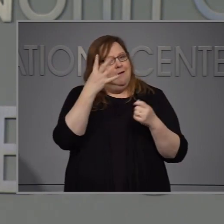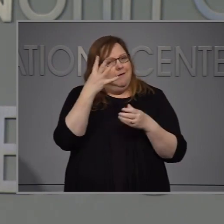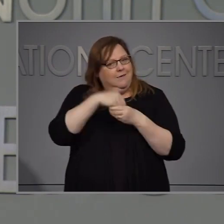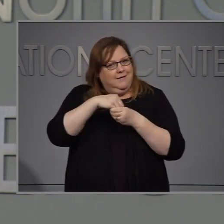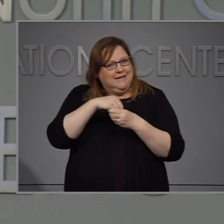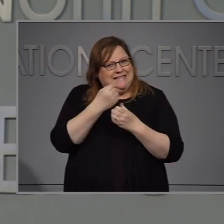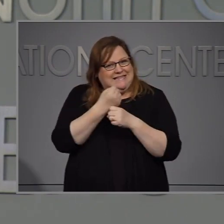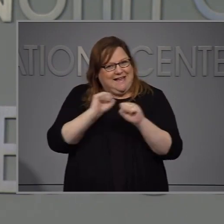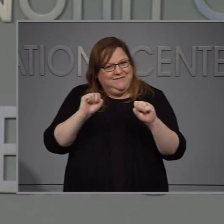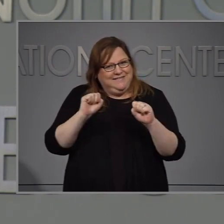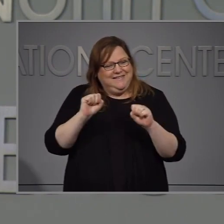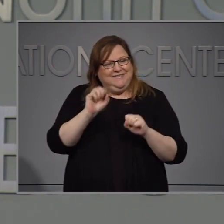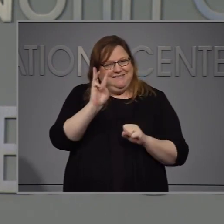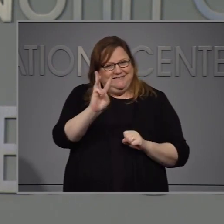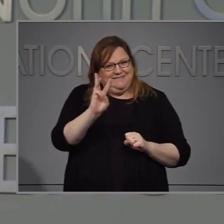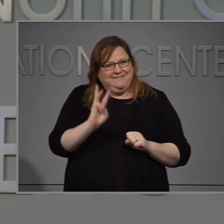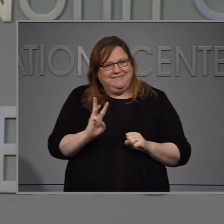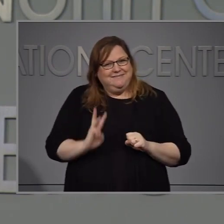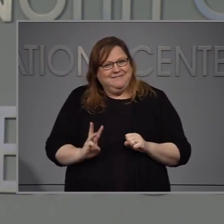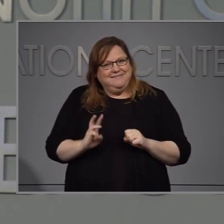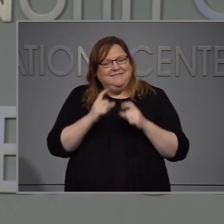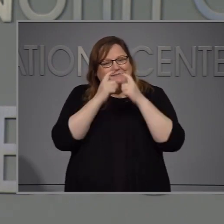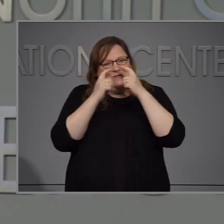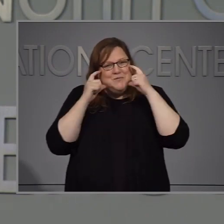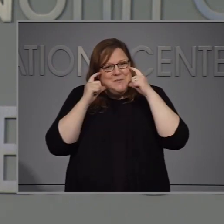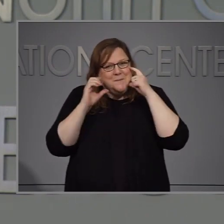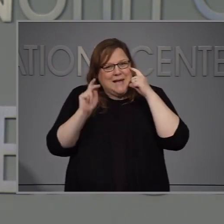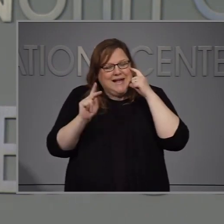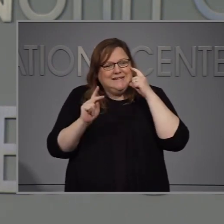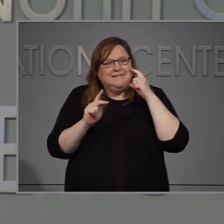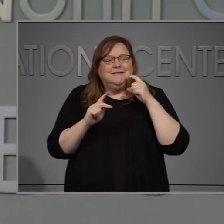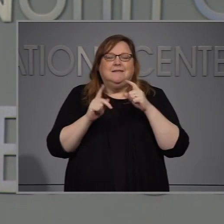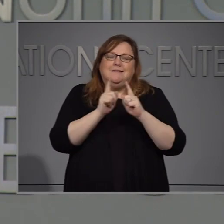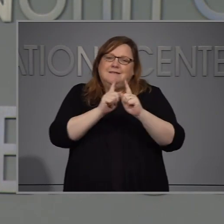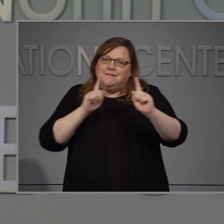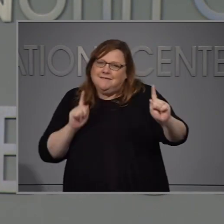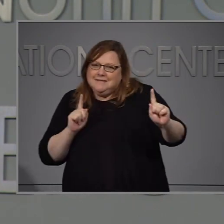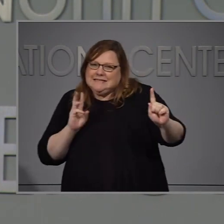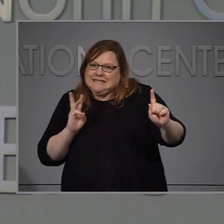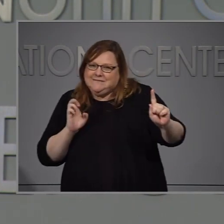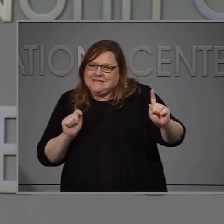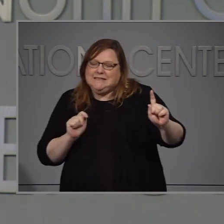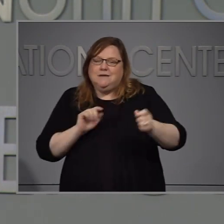este es distanciarse a seis pies, lavarse las lavas las manos frecuentemente.